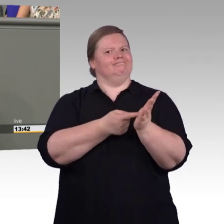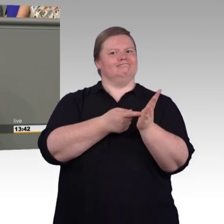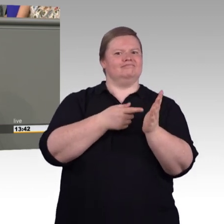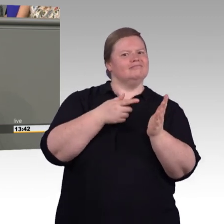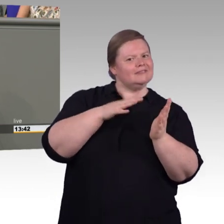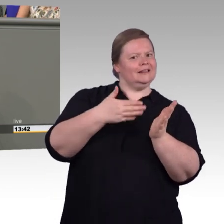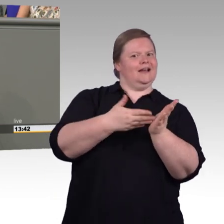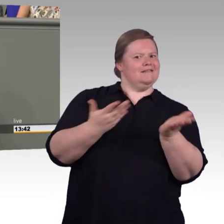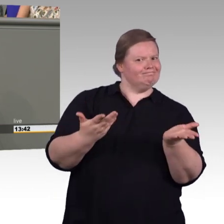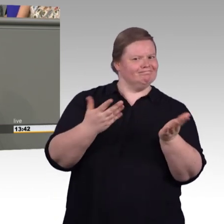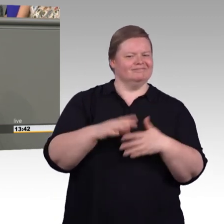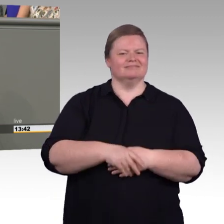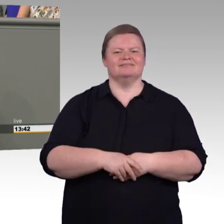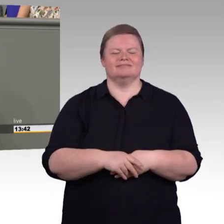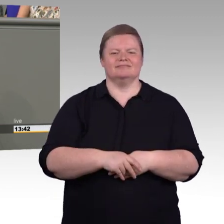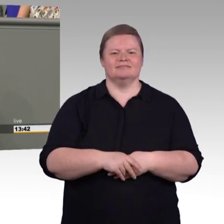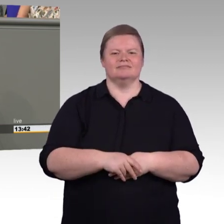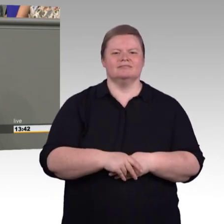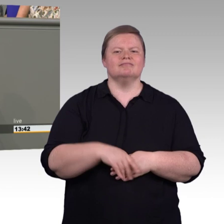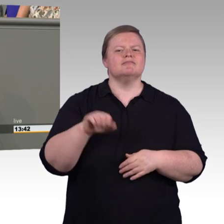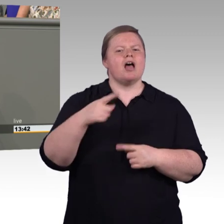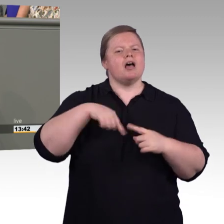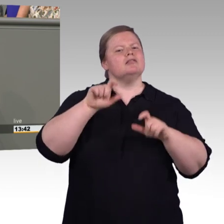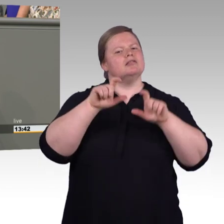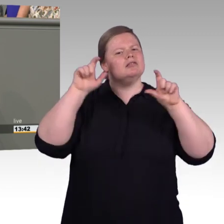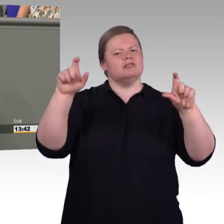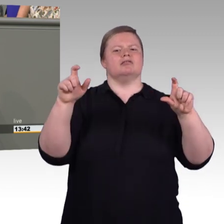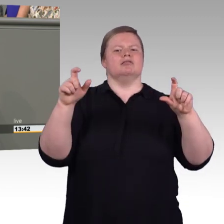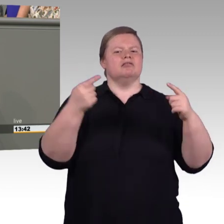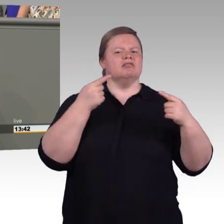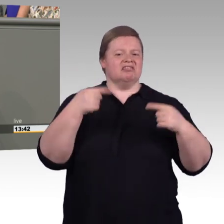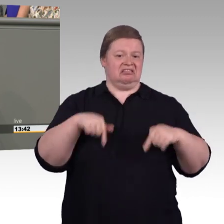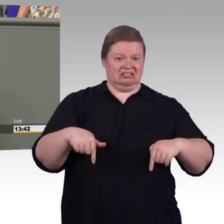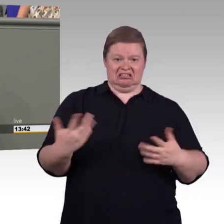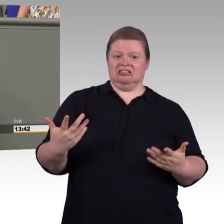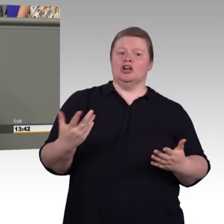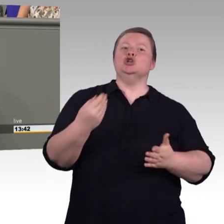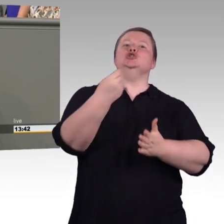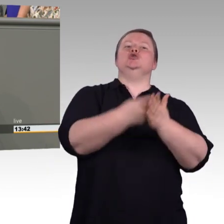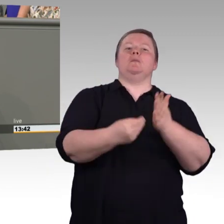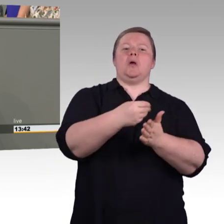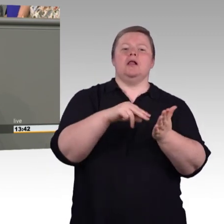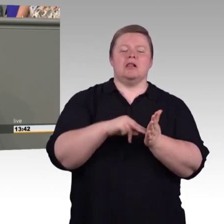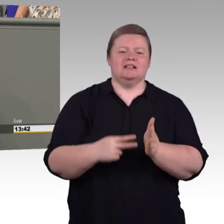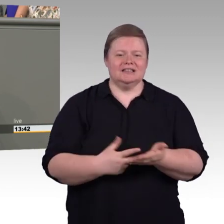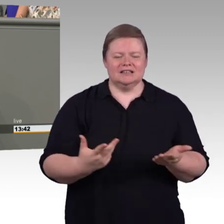eine kindgerechte und familien- freundliche Gesellschaft zu entwickeln, dann kann das niemals Symbol Politik sein,